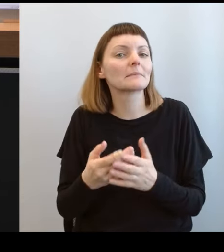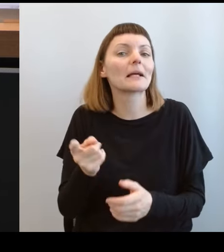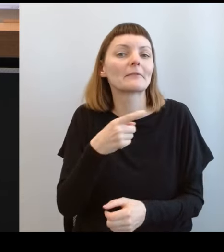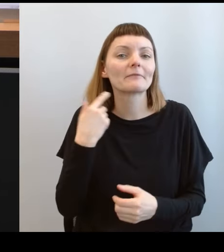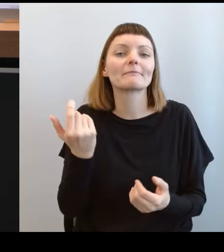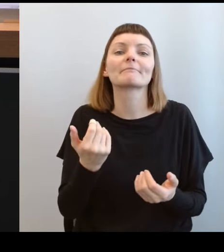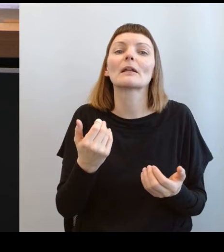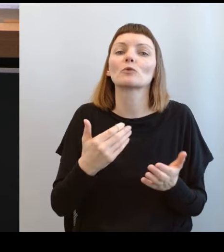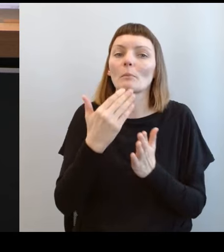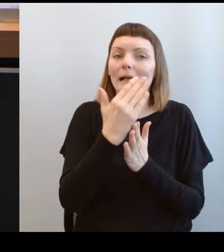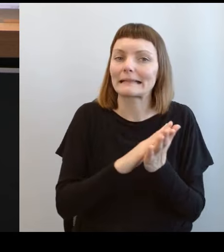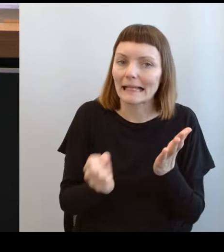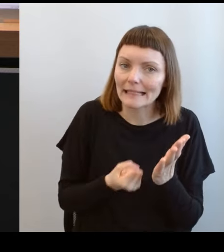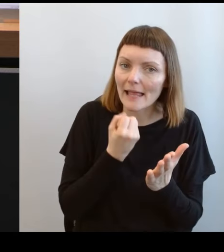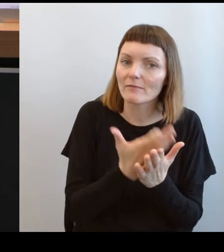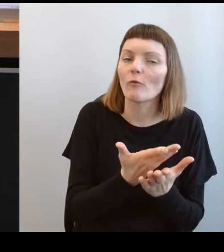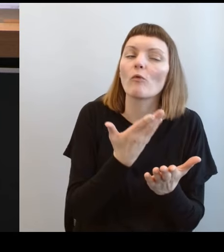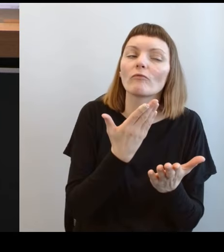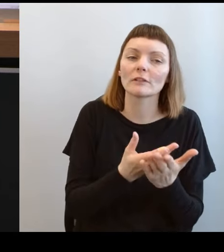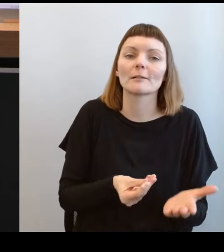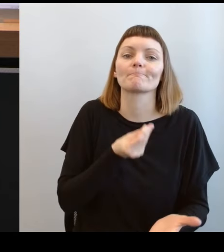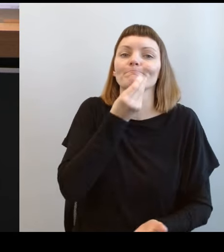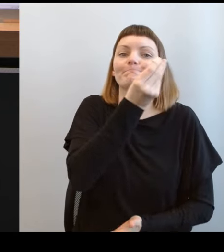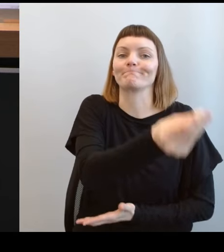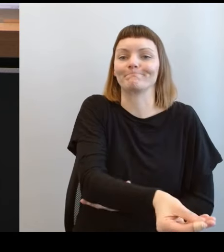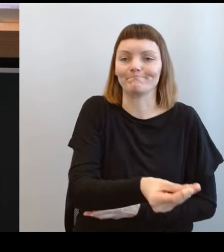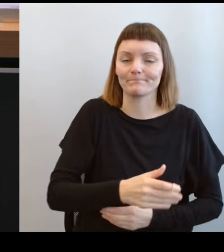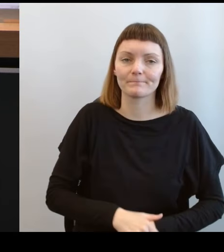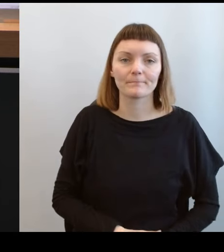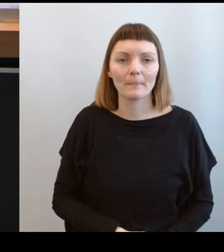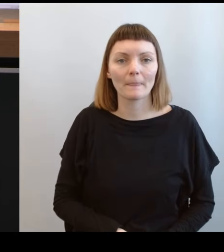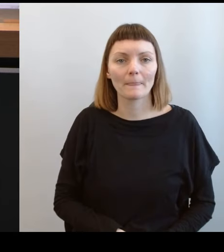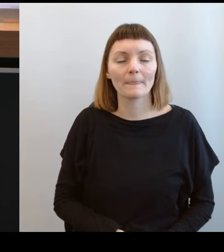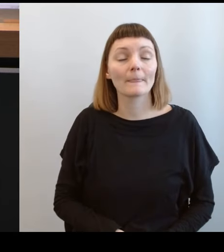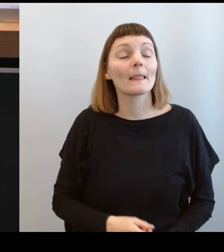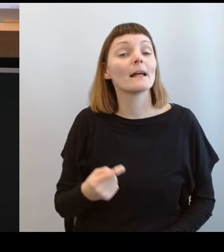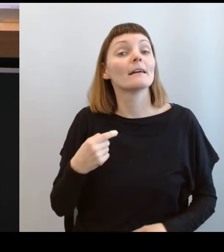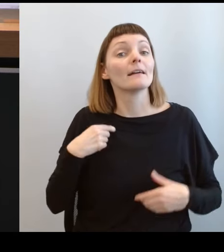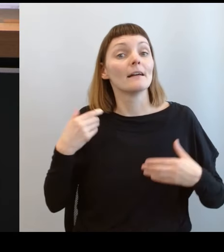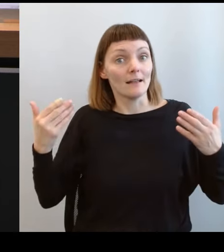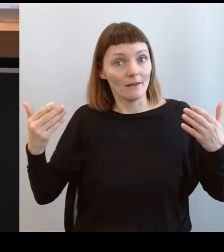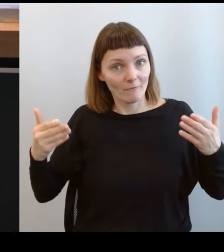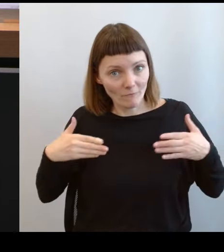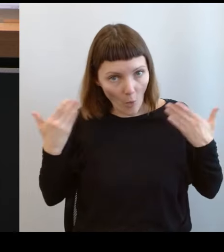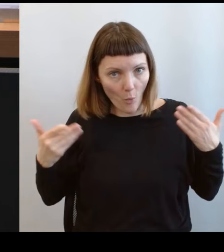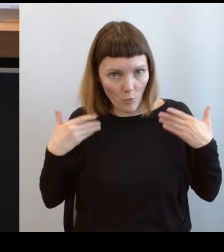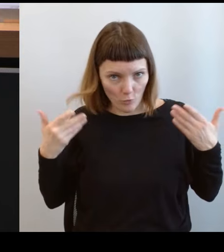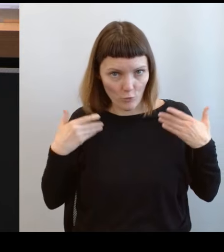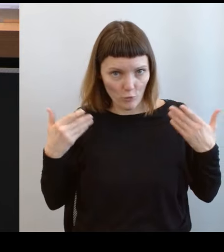Sehr geehrte Damen und Herren, ich freue mich wie mein Kollege Schwarze sehr, dass CDU und SPD sich von uns haben